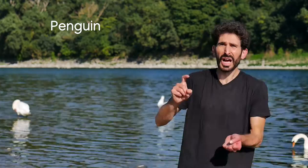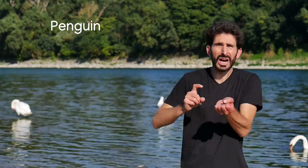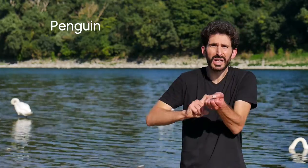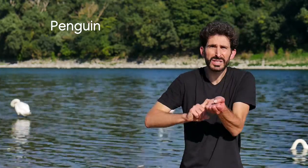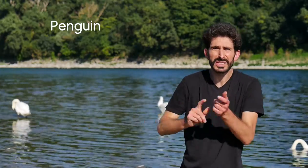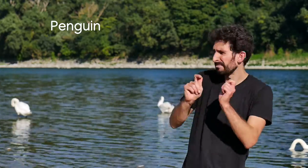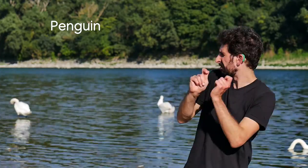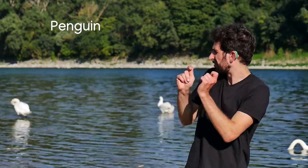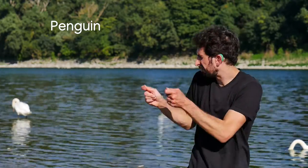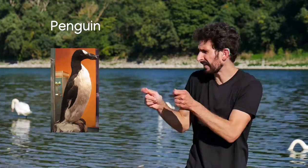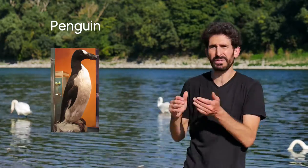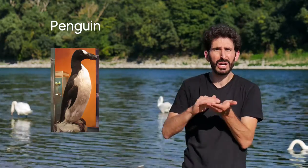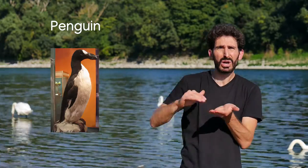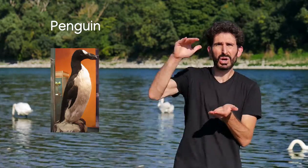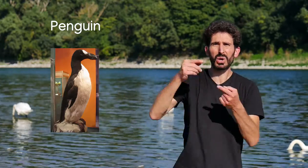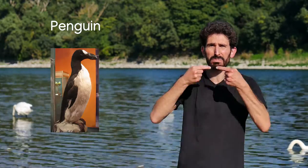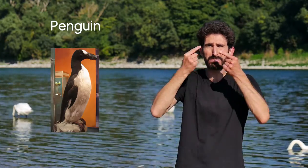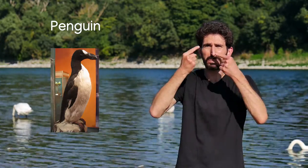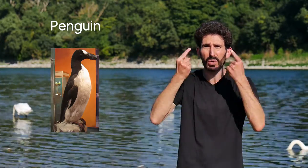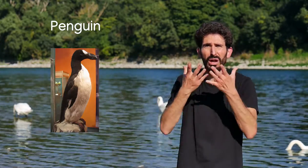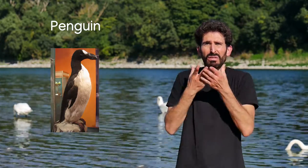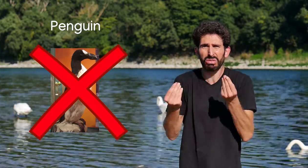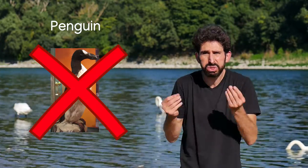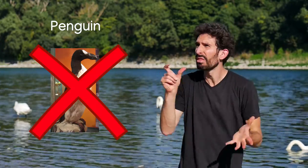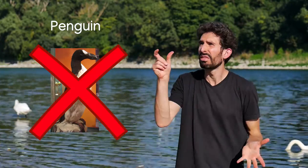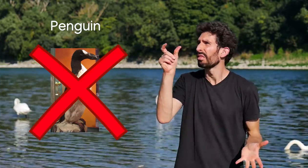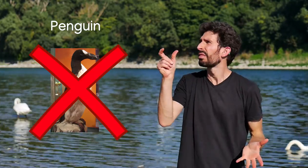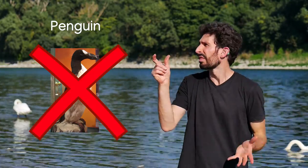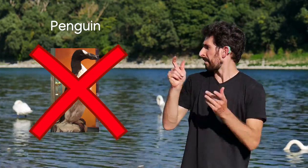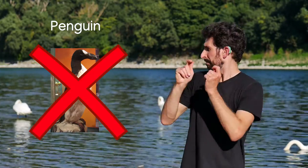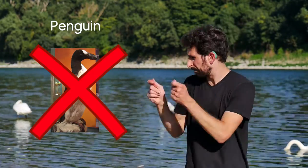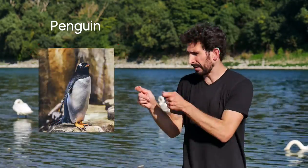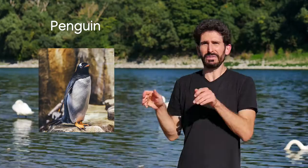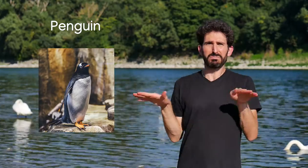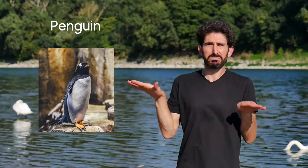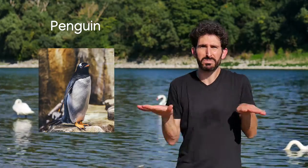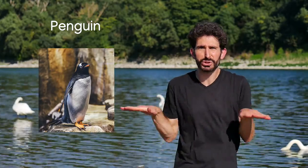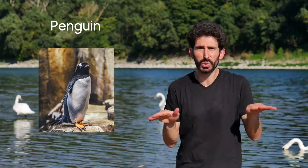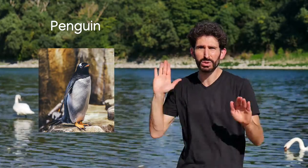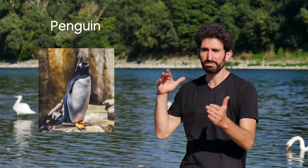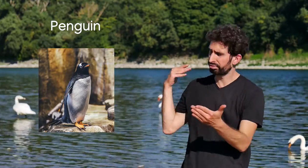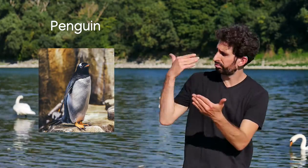désignait à l'origine le grand pingouin qui a disparu. Il a été alors recyclé pour nommer le manchot et depuis,